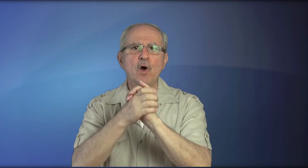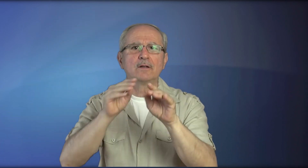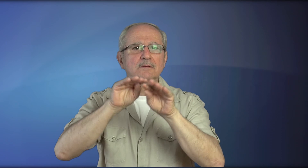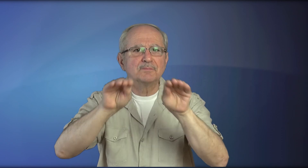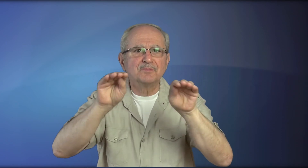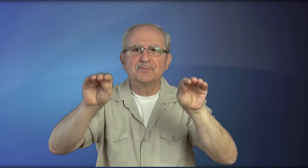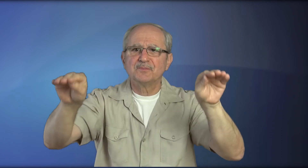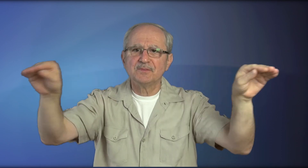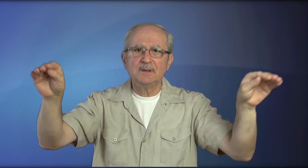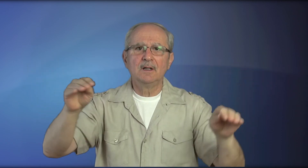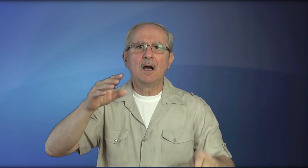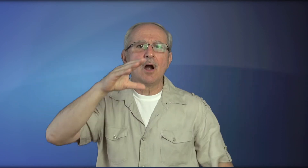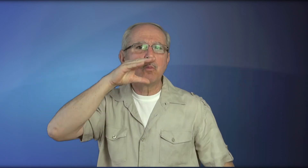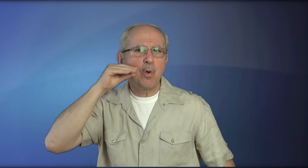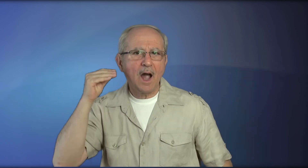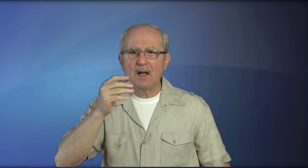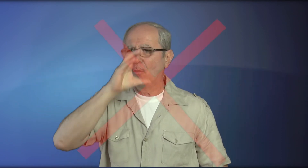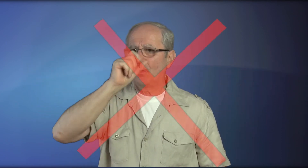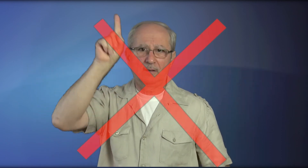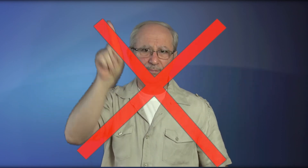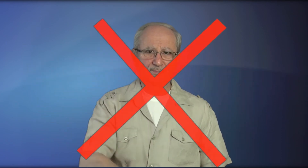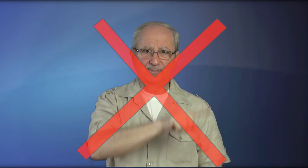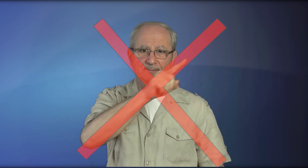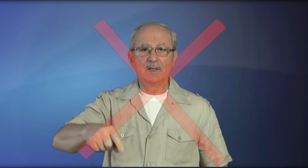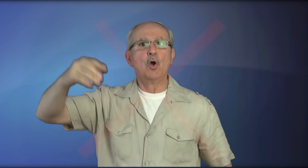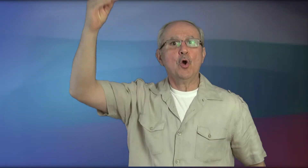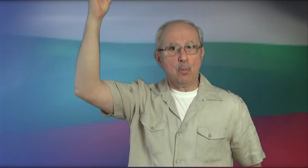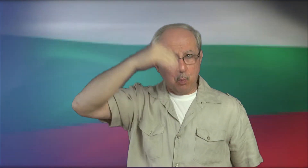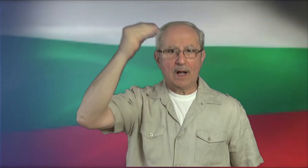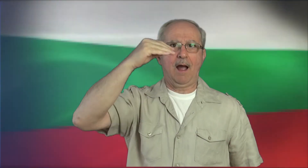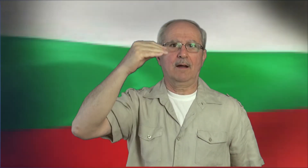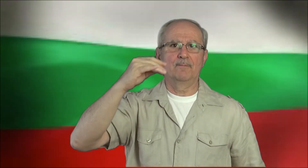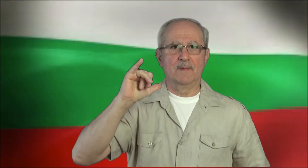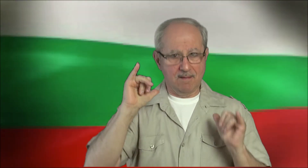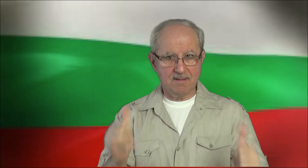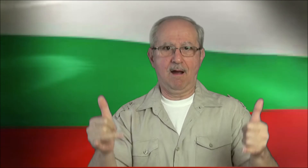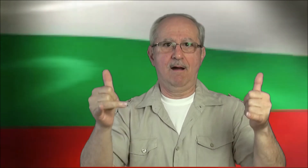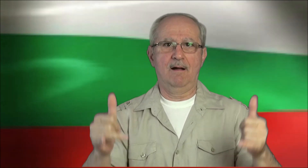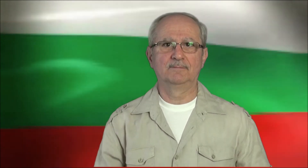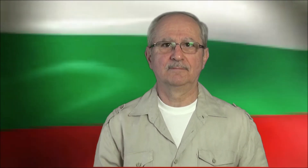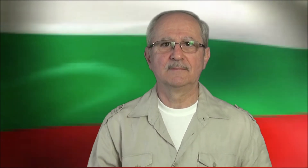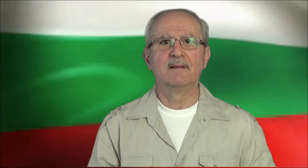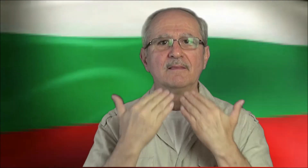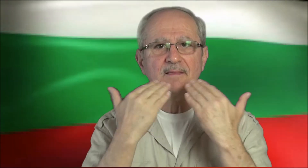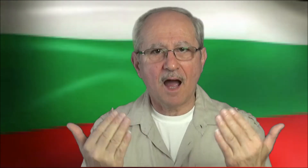Bitte verwenden Sie nicht die alte Geste nach Bulgarien, aber kommunizieren mit neuen Geste, die in Bulgarien verwendet wird.